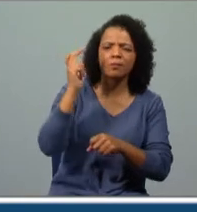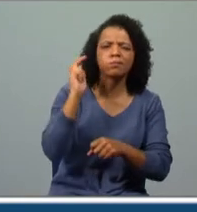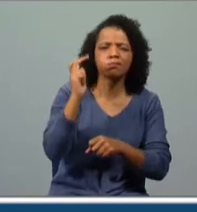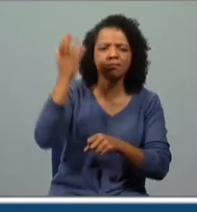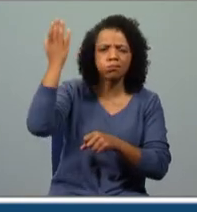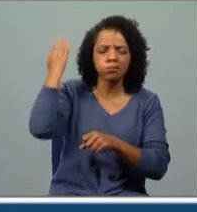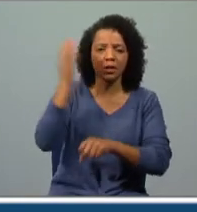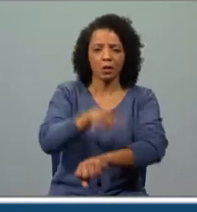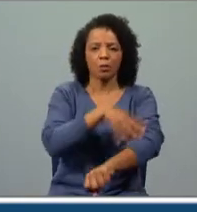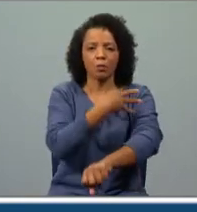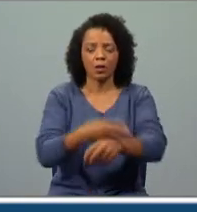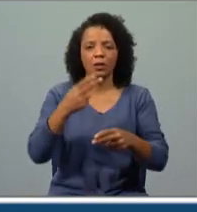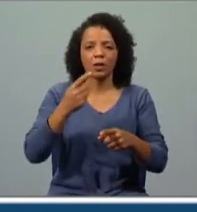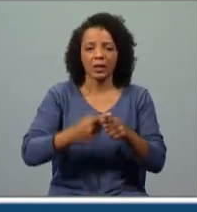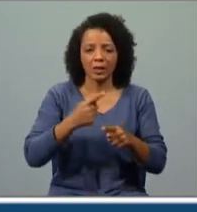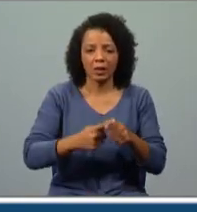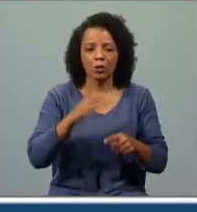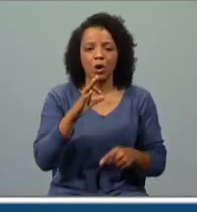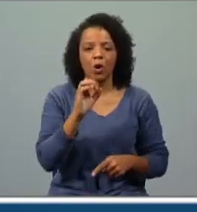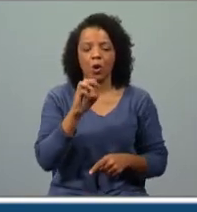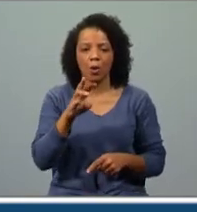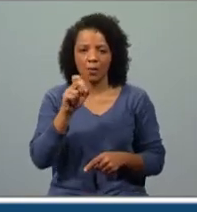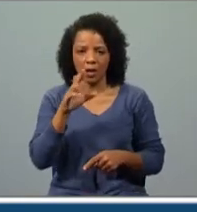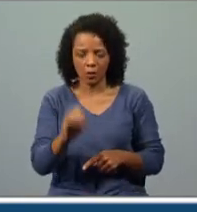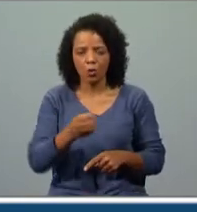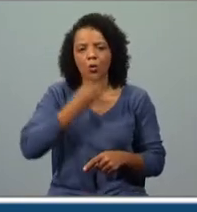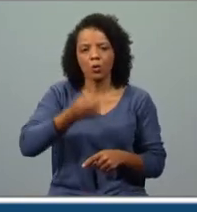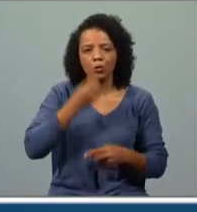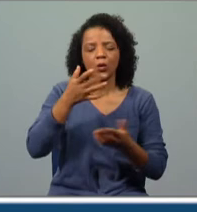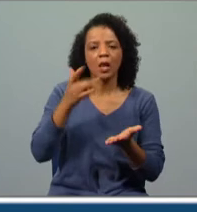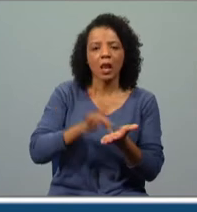poeta grego Homero com todos no seu livro Odisseia a história deles que 希臘詩人荷馬和他身邊的每一個人書奧德賽他們的故事